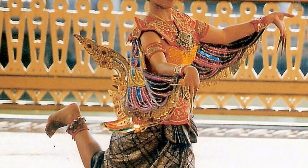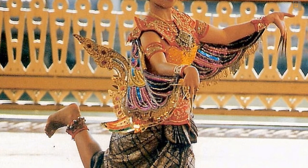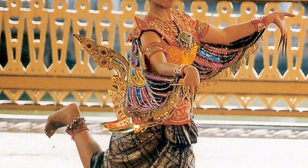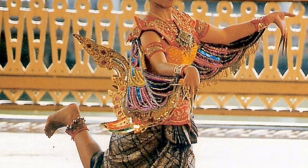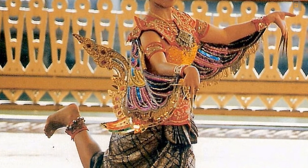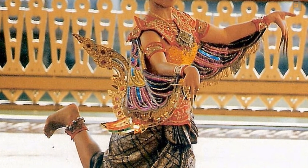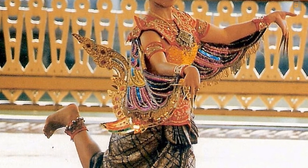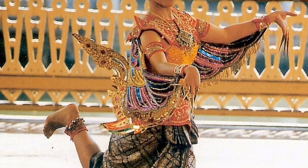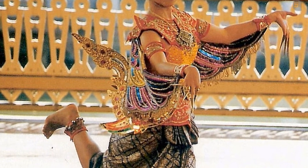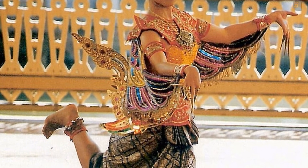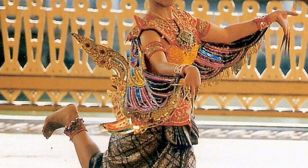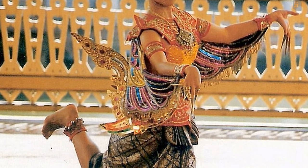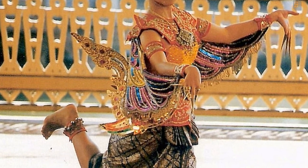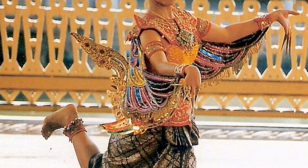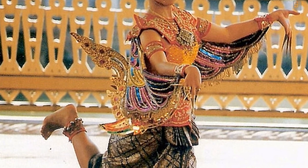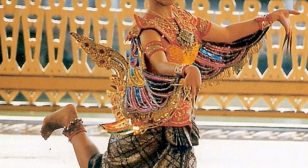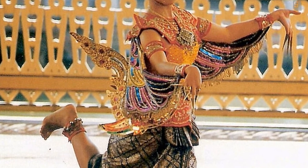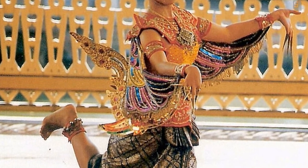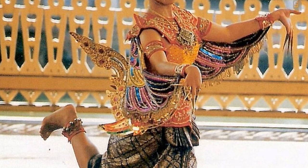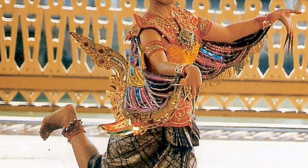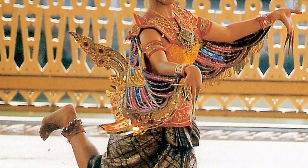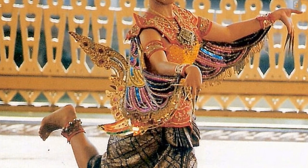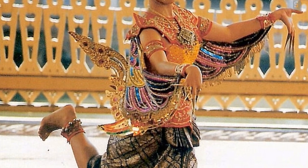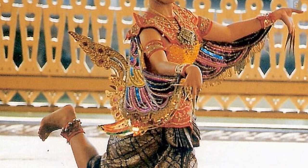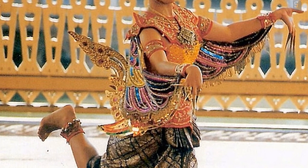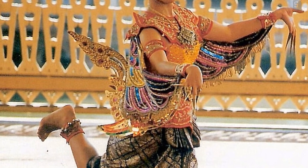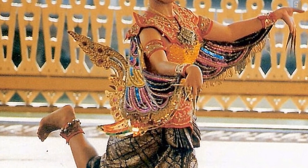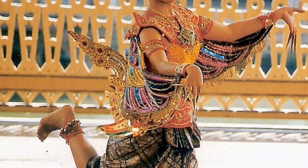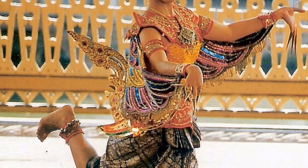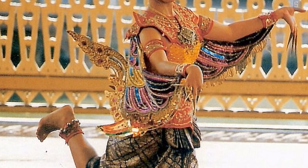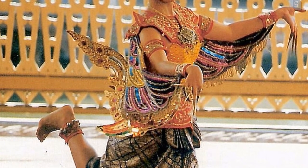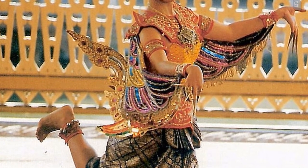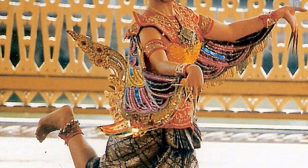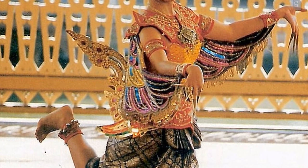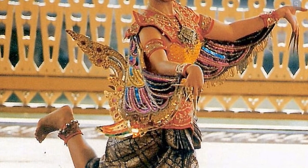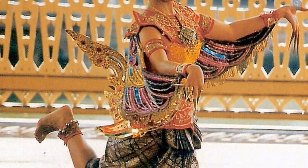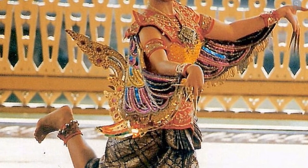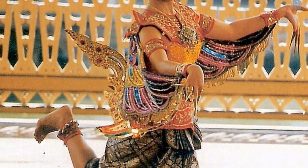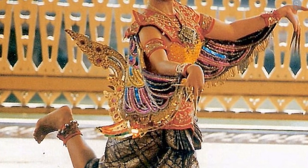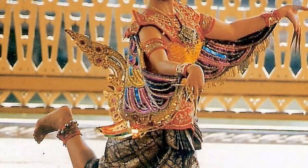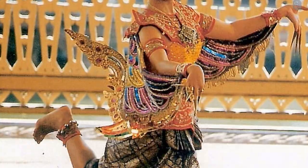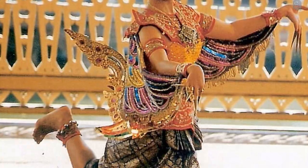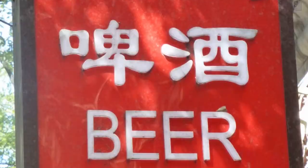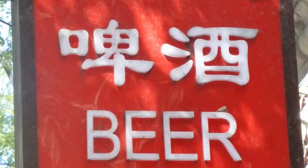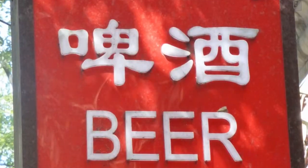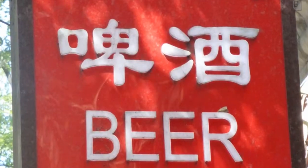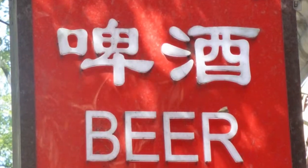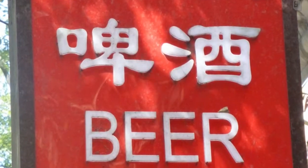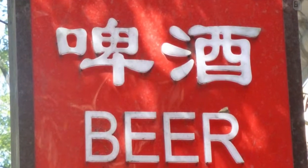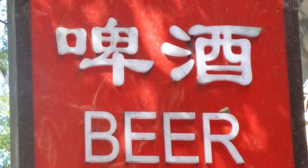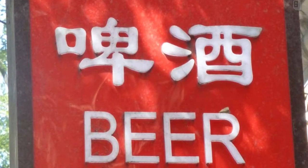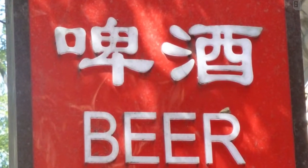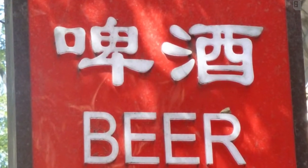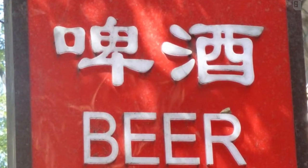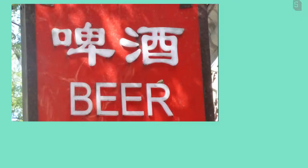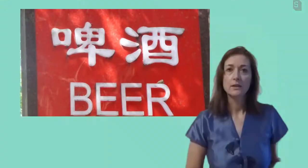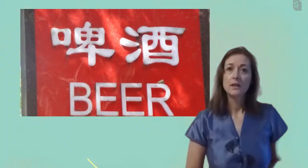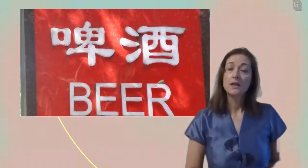ben je een heimelijke stuk sterrenkijker en heb je altijd al van gedroomd woordjes naar een andere planeet te gaan dan kan je china terecht